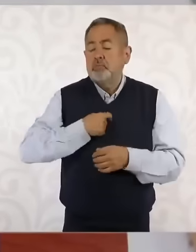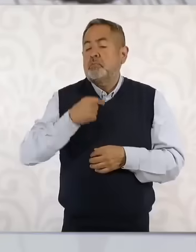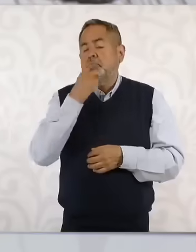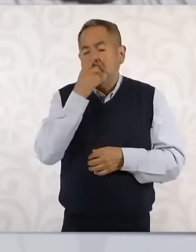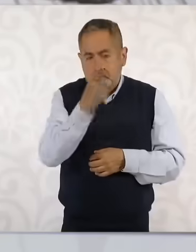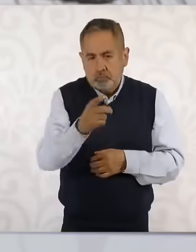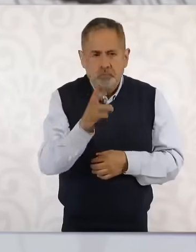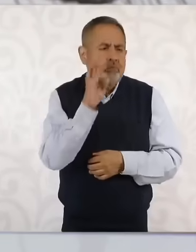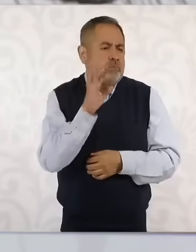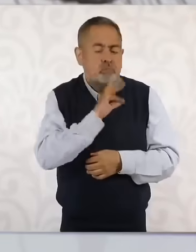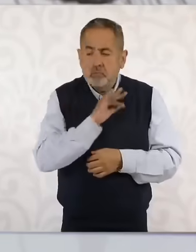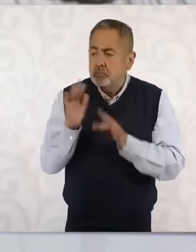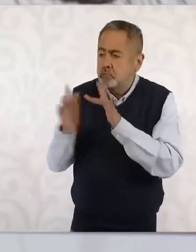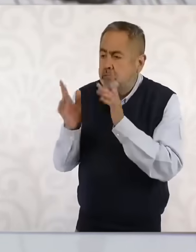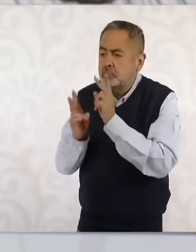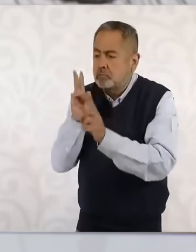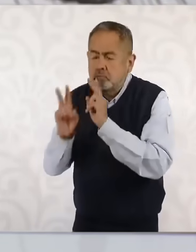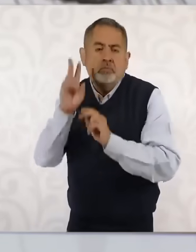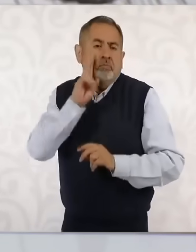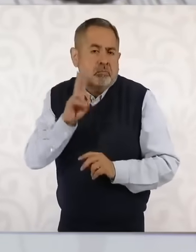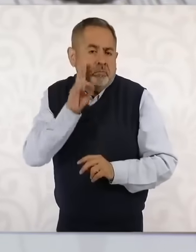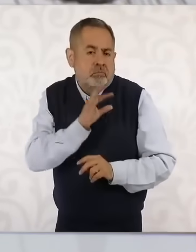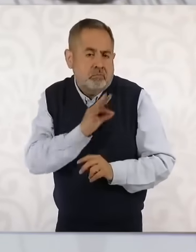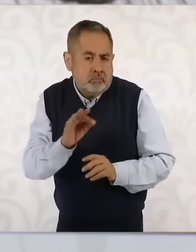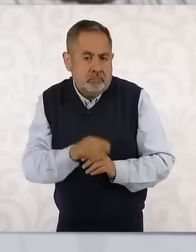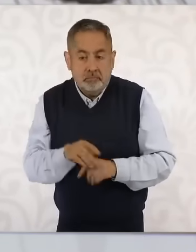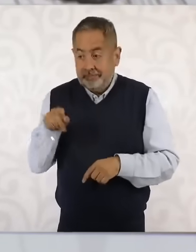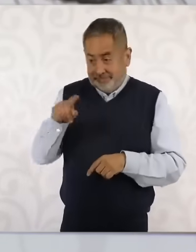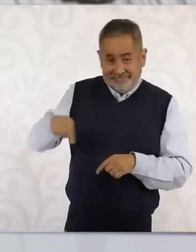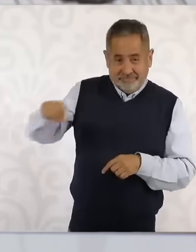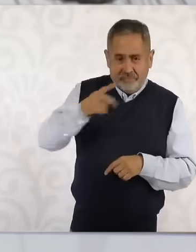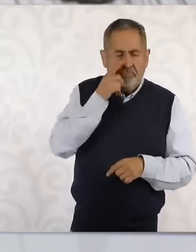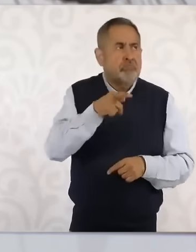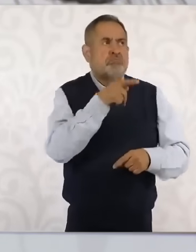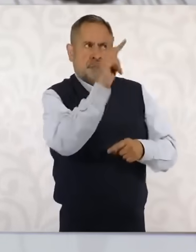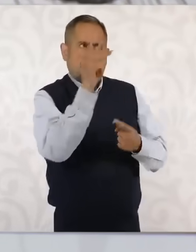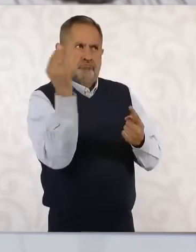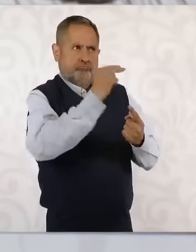que se puede hablar con ellos. En su momento ellos ponían una serie de condiciones que desde nuestra